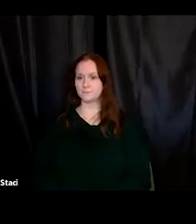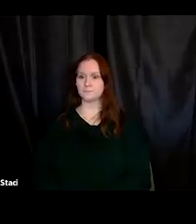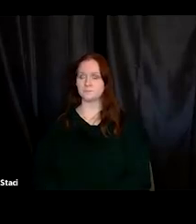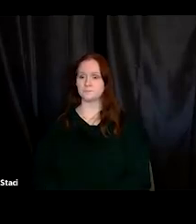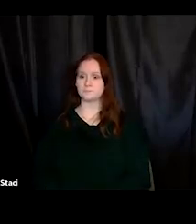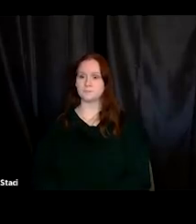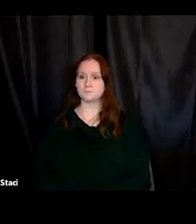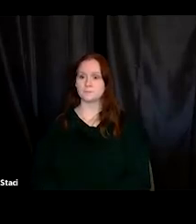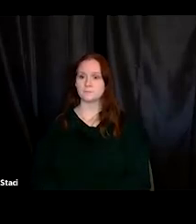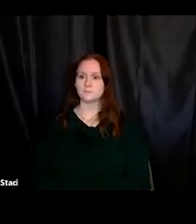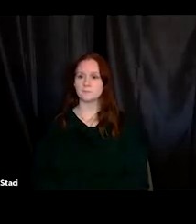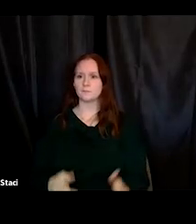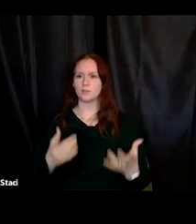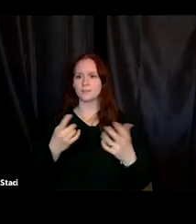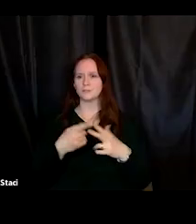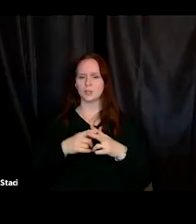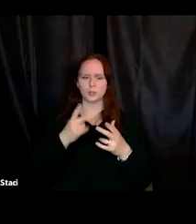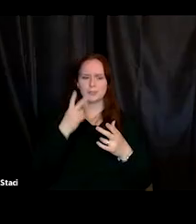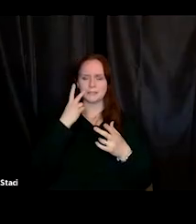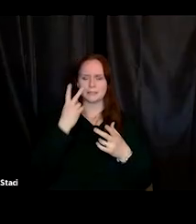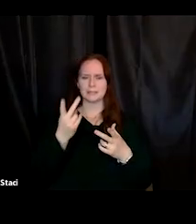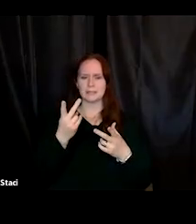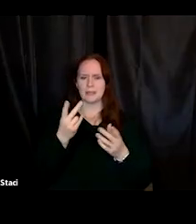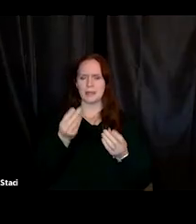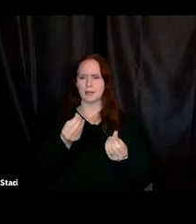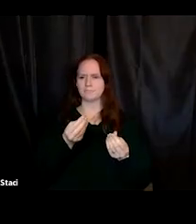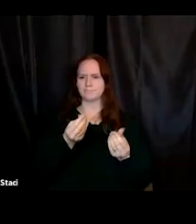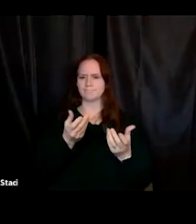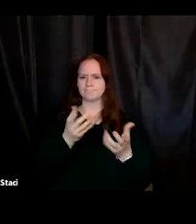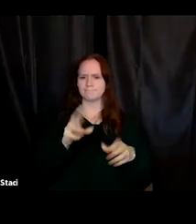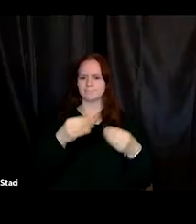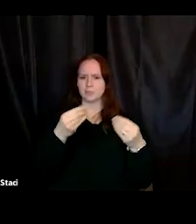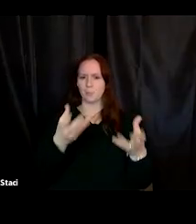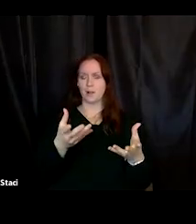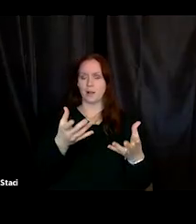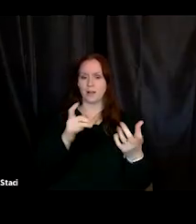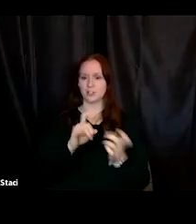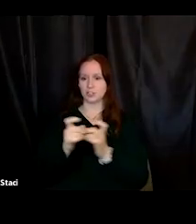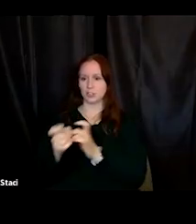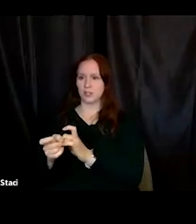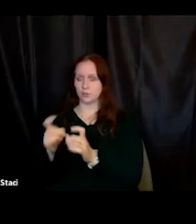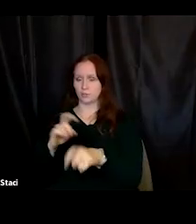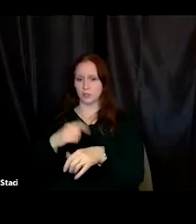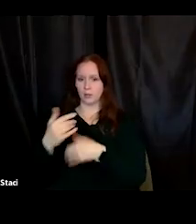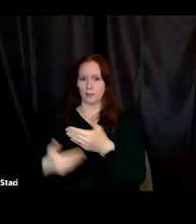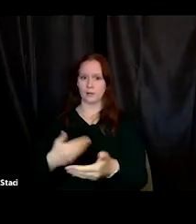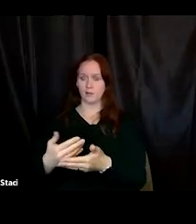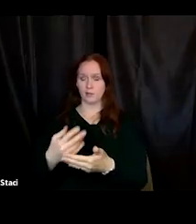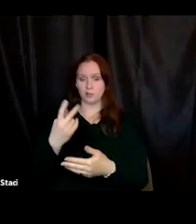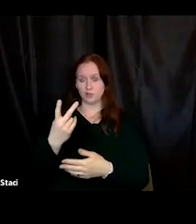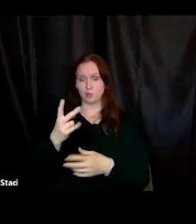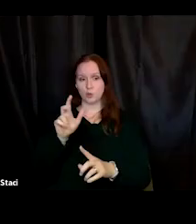Ese fue un gran cambio de política, ¿verdad? Necesitar llamar a tu oficina local de la Seguridad Social